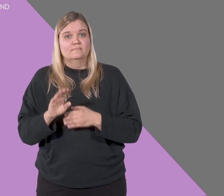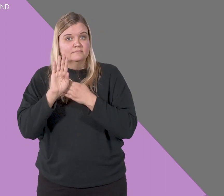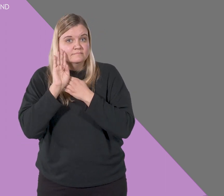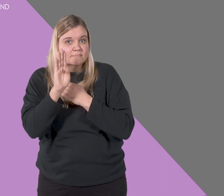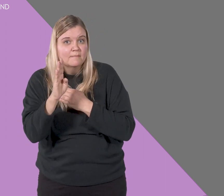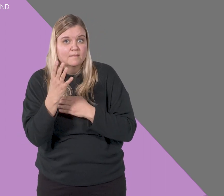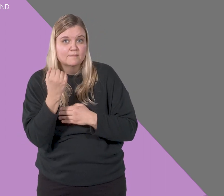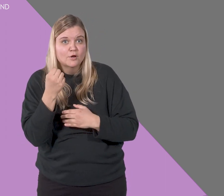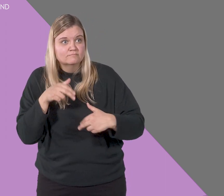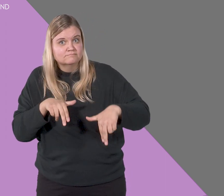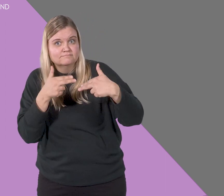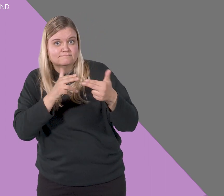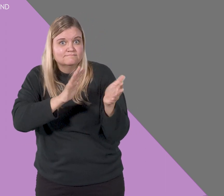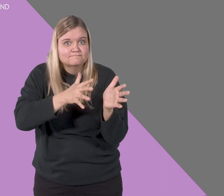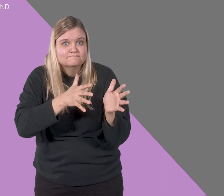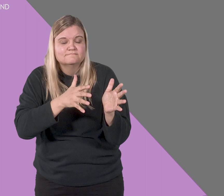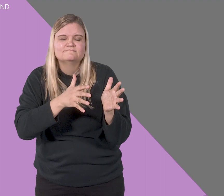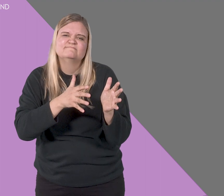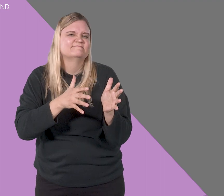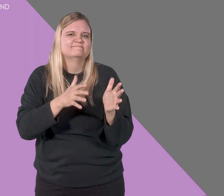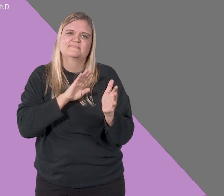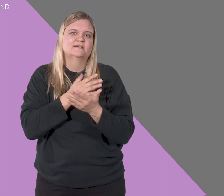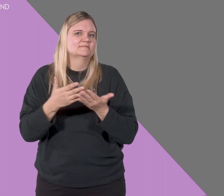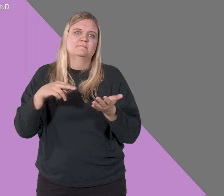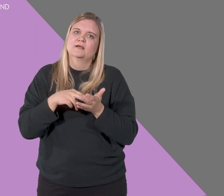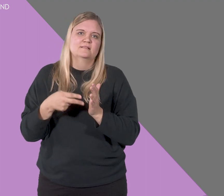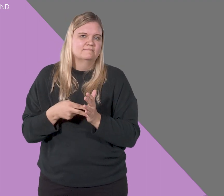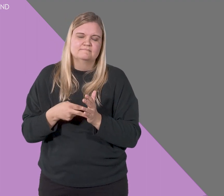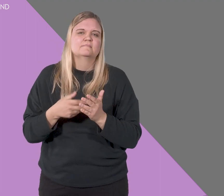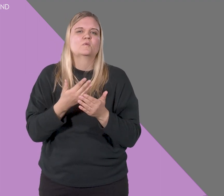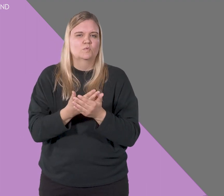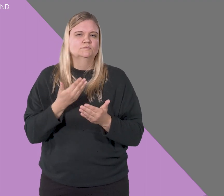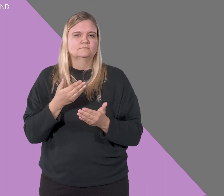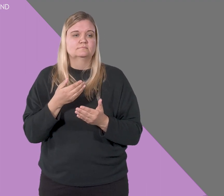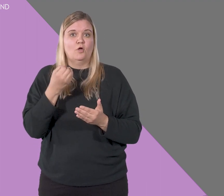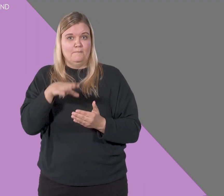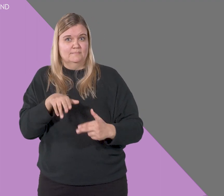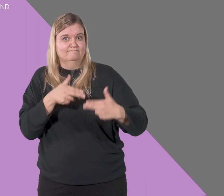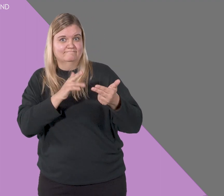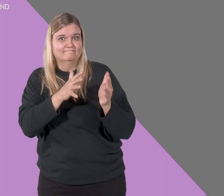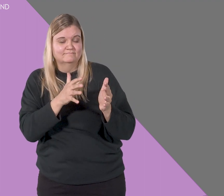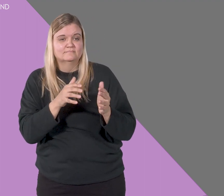Om framtidsutsikterna för nödsamtal på teckenspråk fick vi veta så mycket att - Finland i detta skede inte planerar att införa videobild i nödkommunikationen.